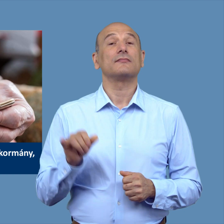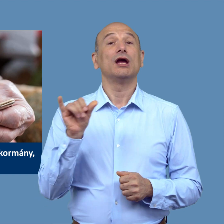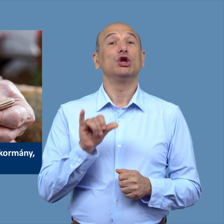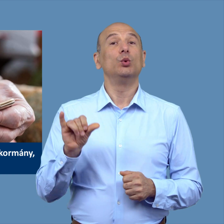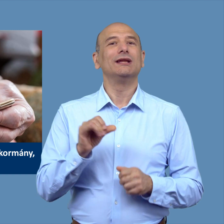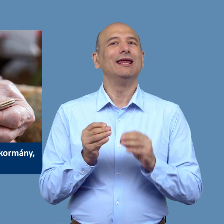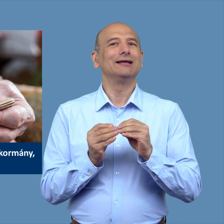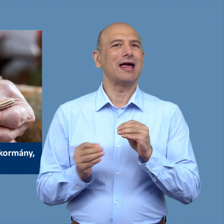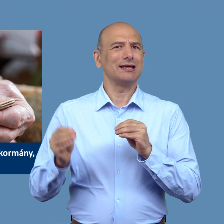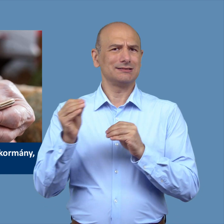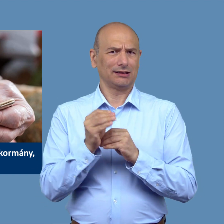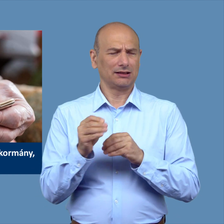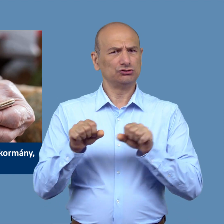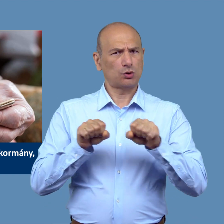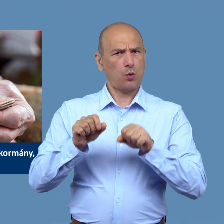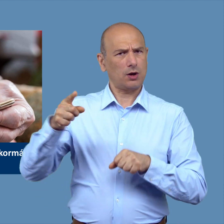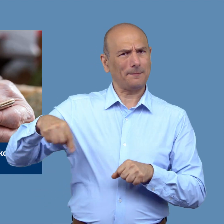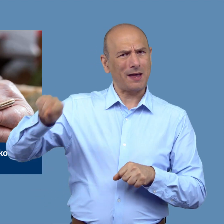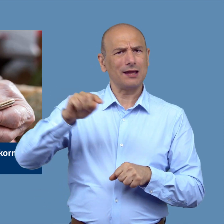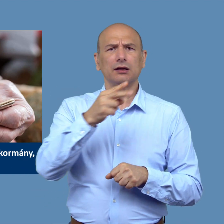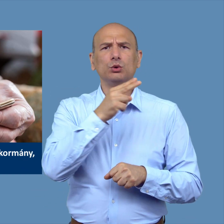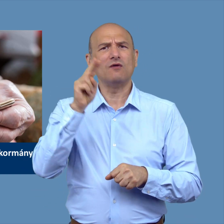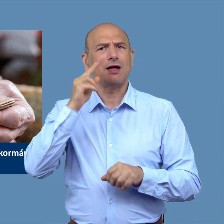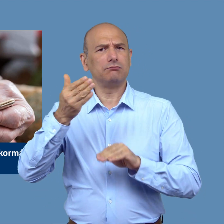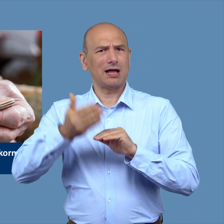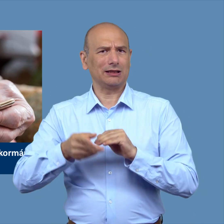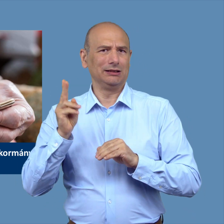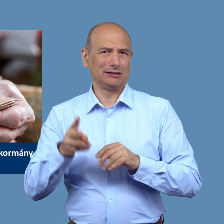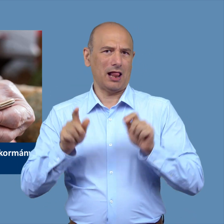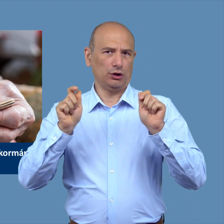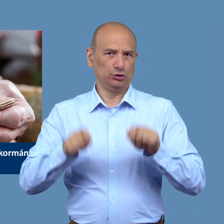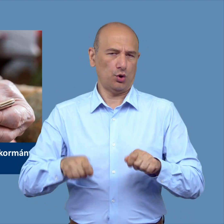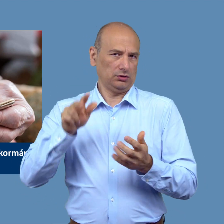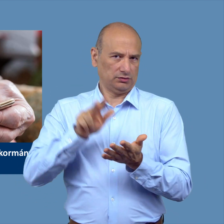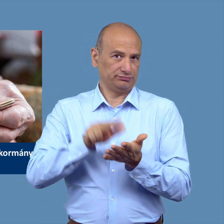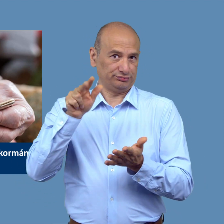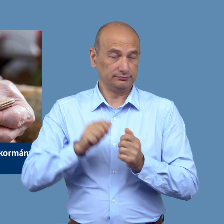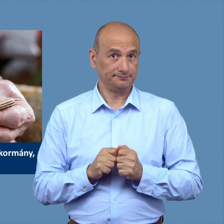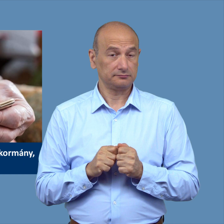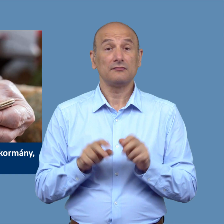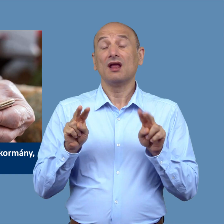A kormánynak novemberig kell kötelezően dönteni a nyugdíjkiegészítésről.